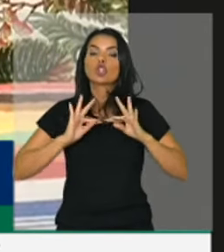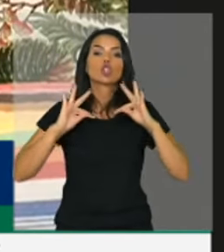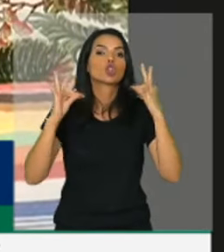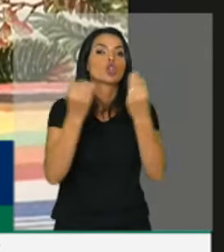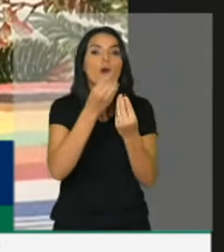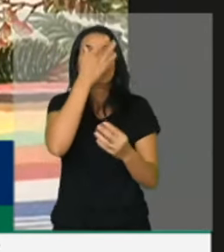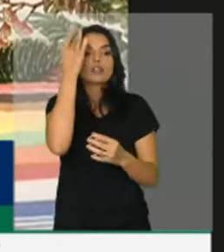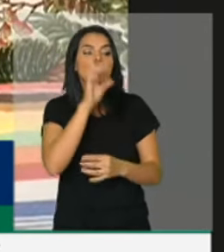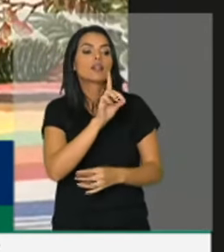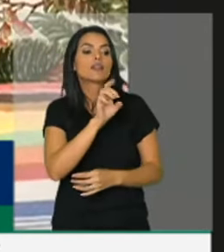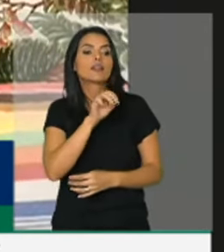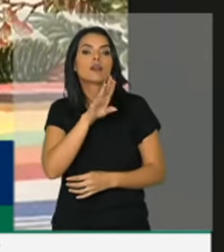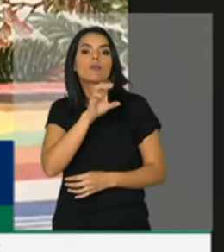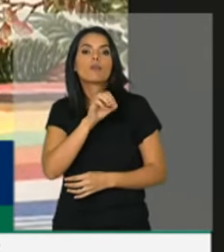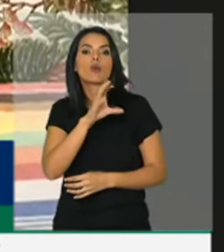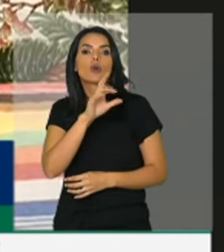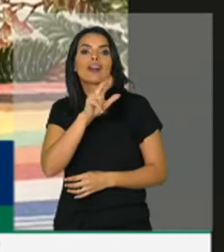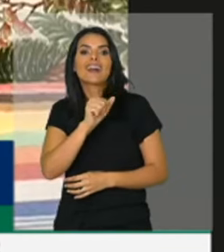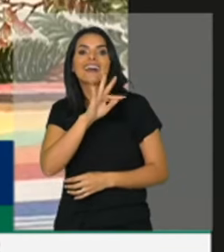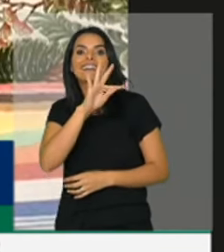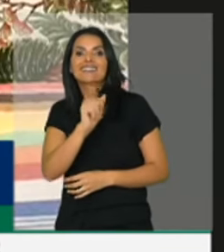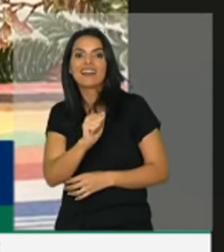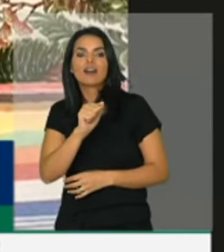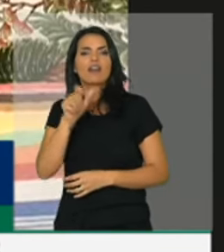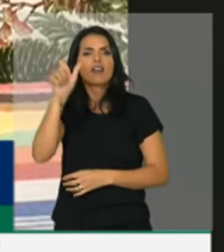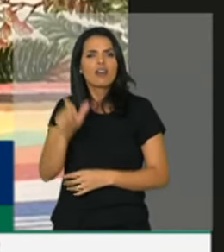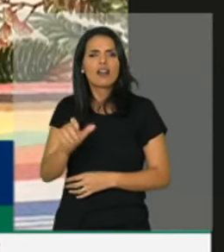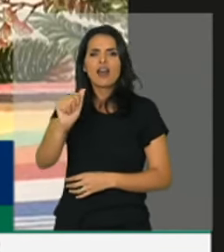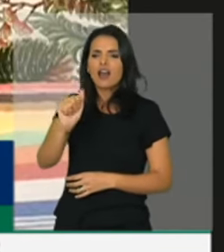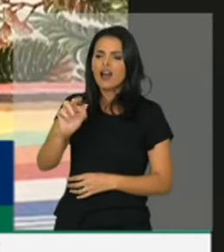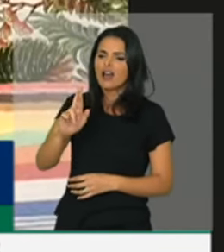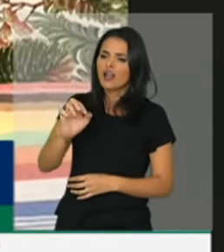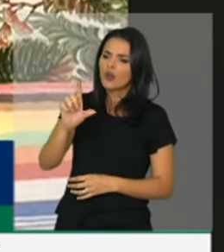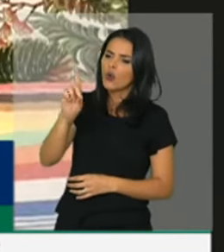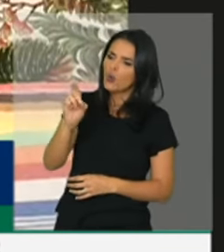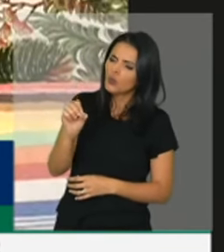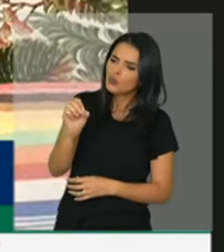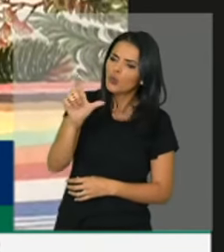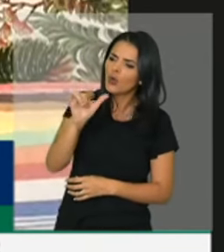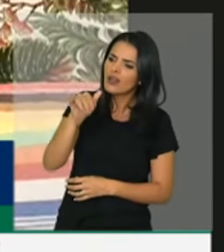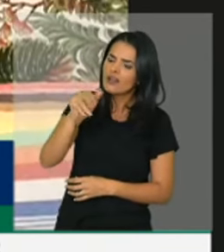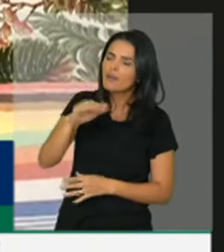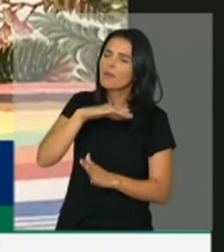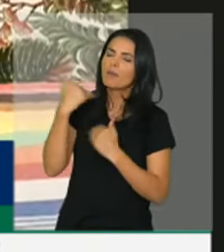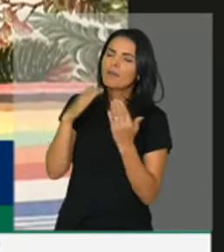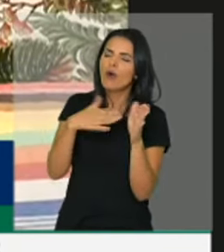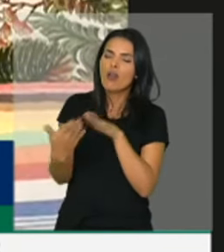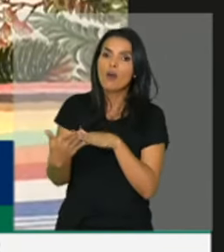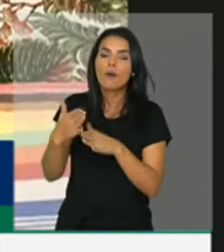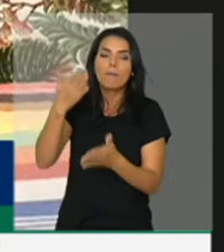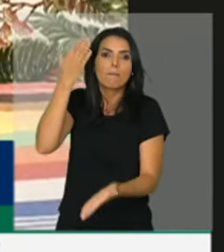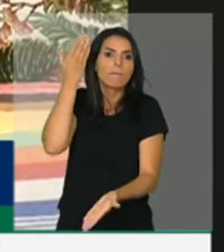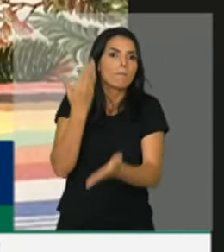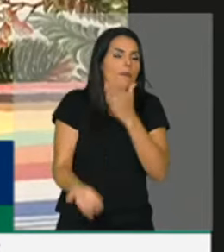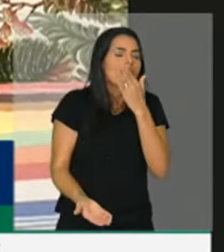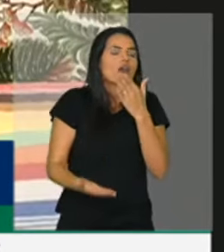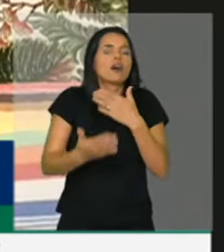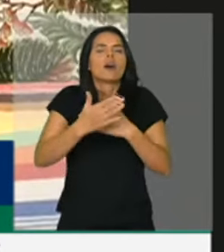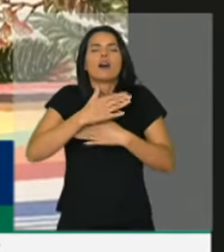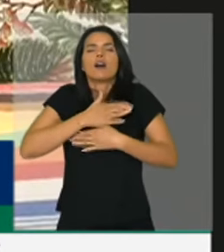UMA PERDA IRREPARÁVEL. EM TEMPOS TÃO DIFÍCEIS ONDE É PRECISO REAFIRMAR A CONSTITUIÇÃO QUE AROLDO LIMA AJUDOU A ESCREVER COMO